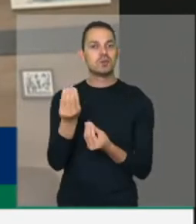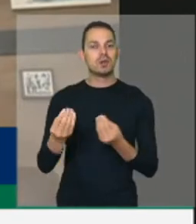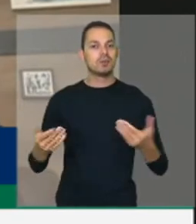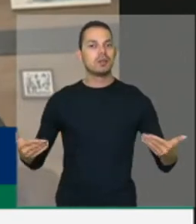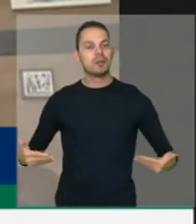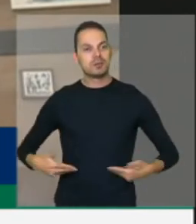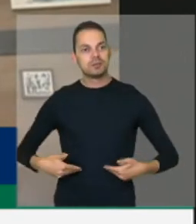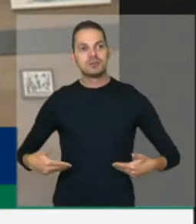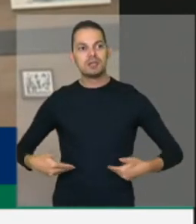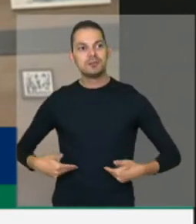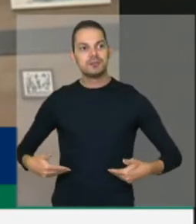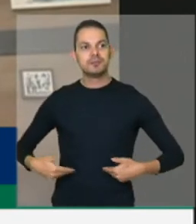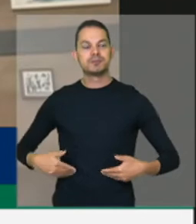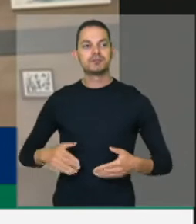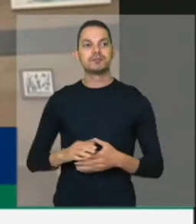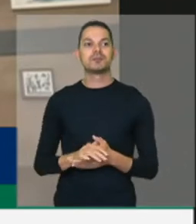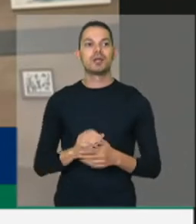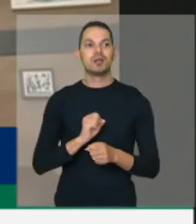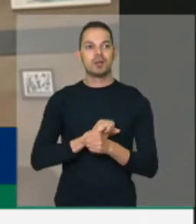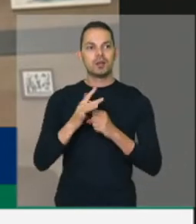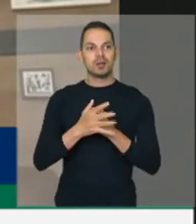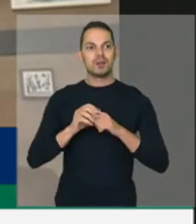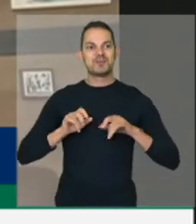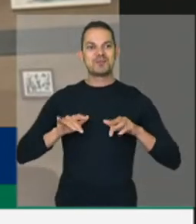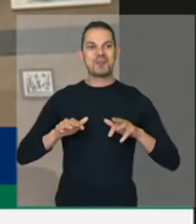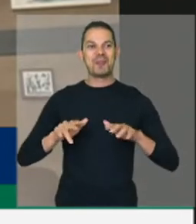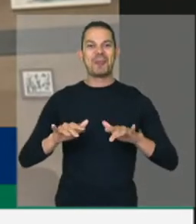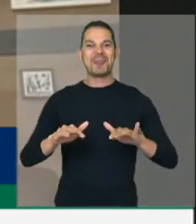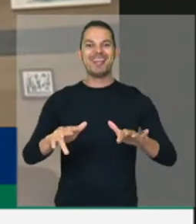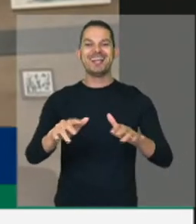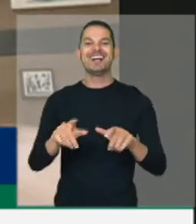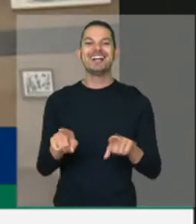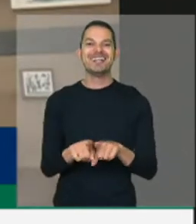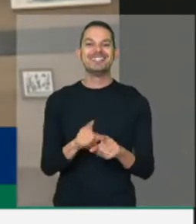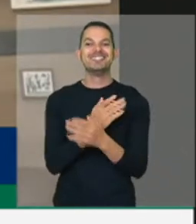NÓS VAMOS PARAR? FOME, PANDEMIA E DESEMPREGO. E AÍ , EVIDENTEMENTE QUE ALGUNS